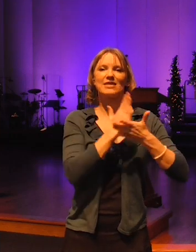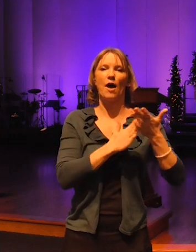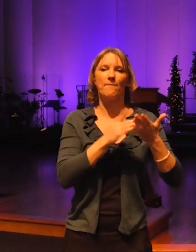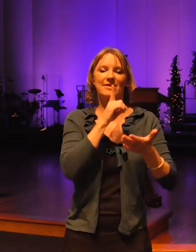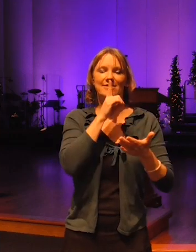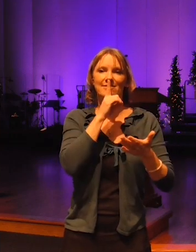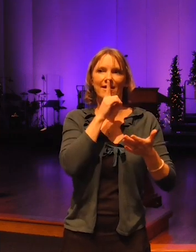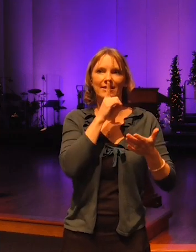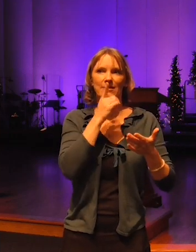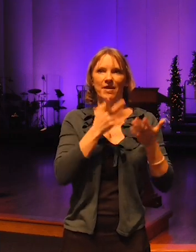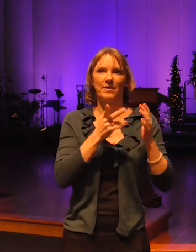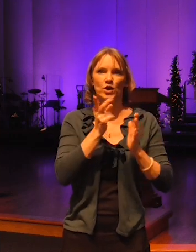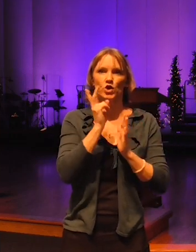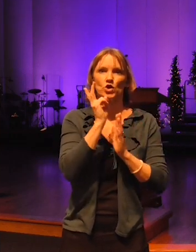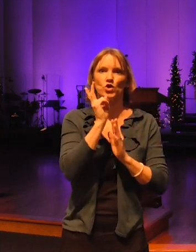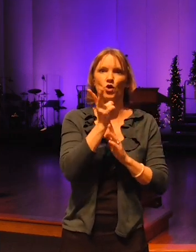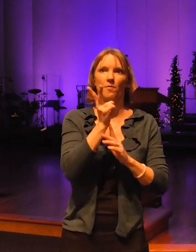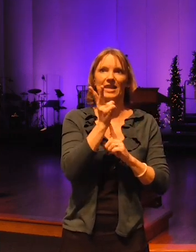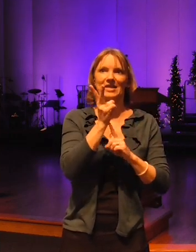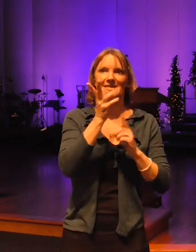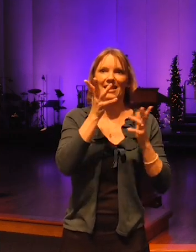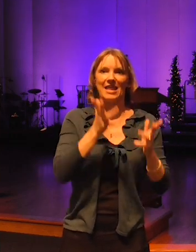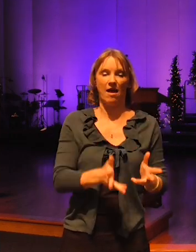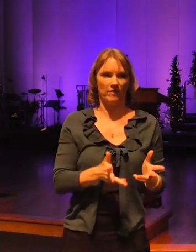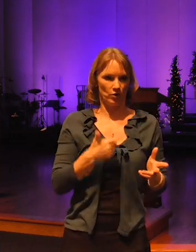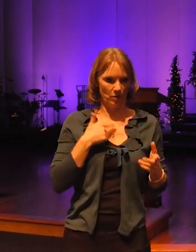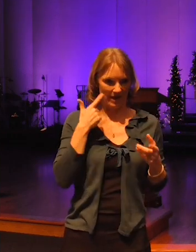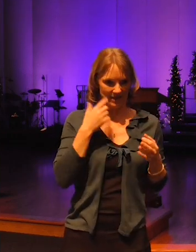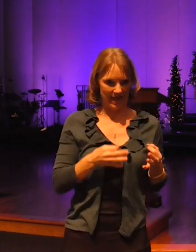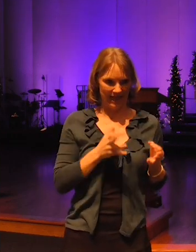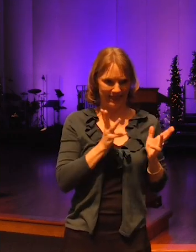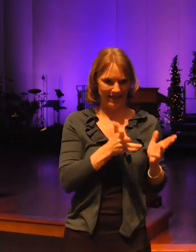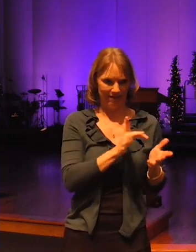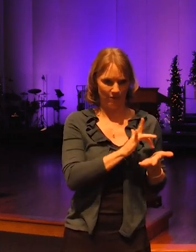en la cinta y entonces tenías que decidir si lo dejo en blanco, si encuentro una canción lo suficientemente corta para ponerla